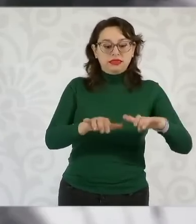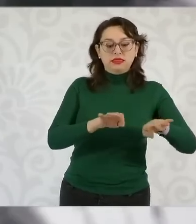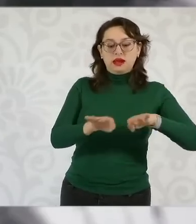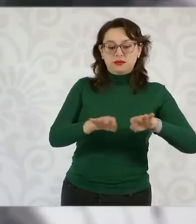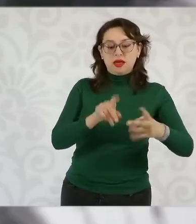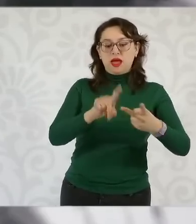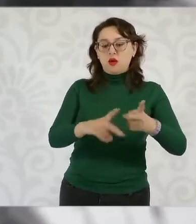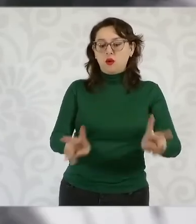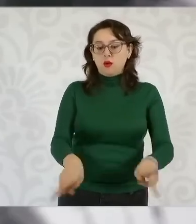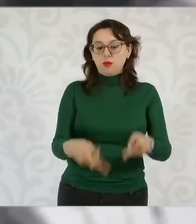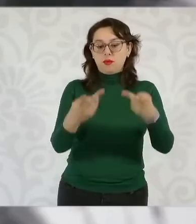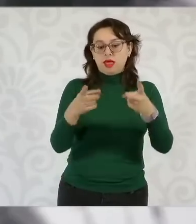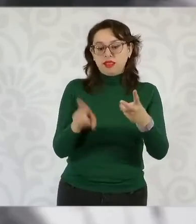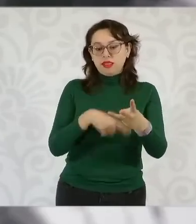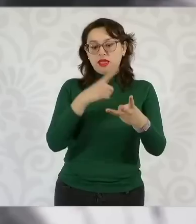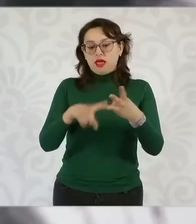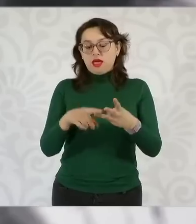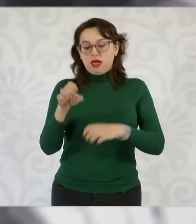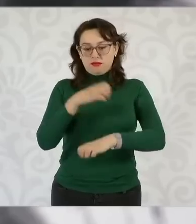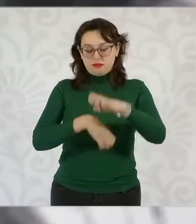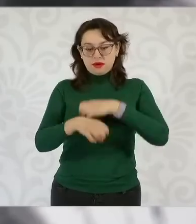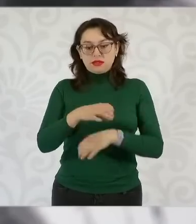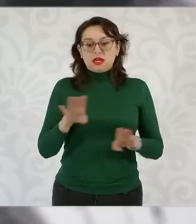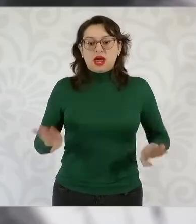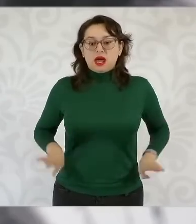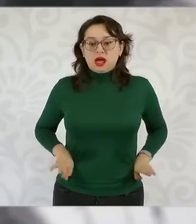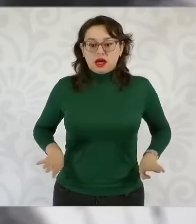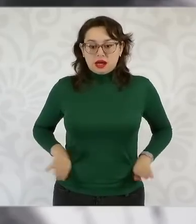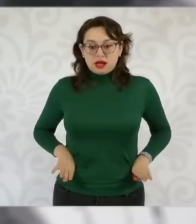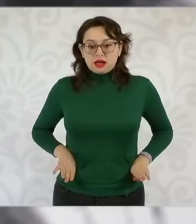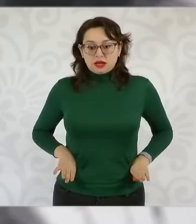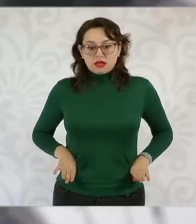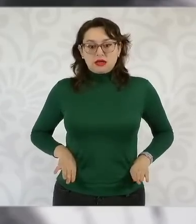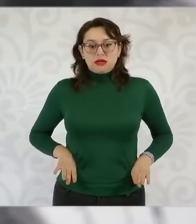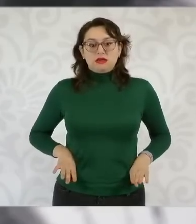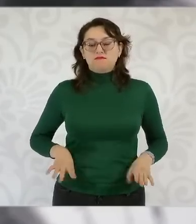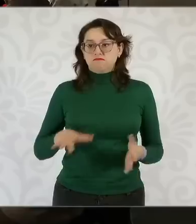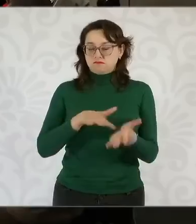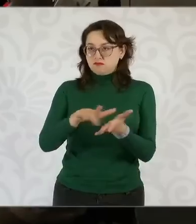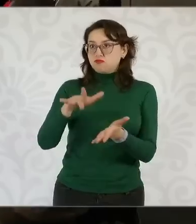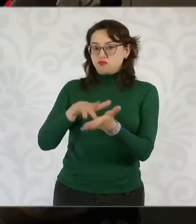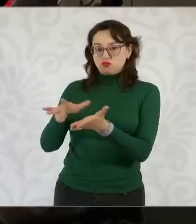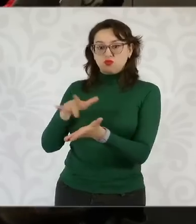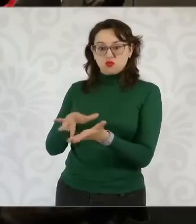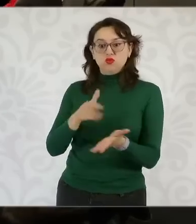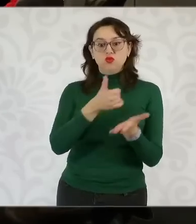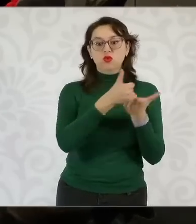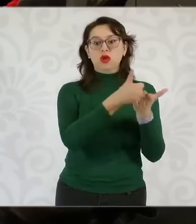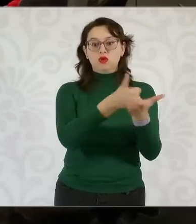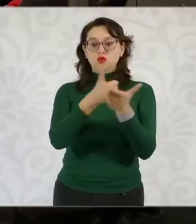características de esta empresa que ayuda a las y a los mexicanos sino que además pues se generan